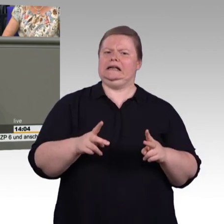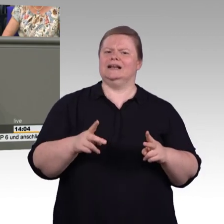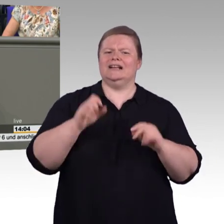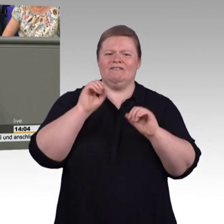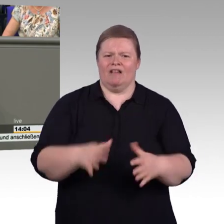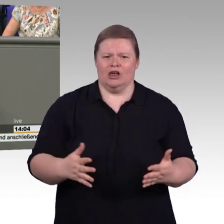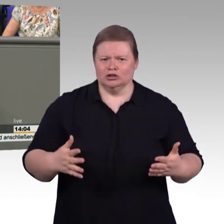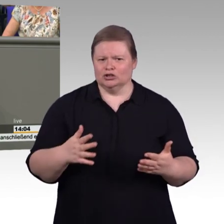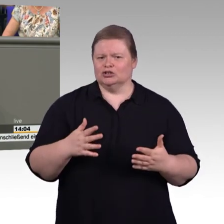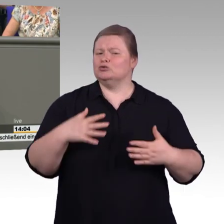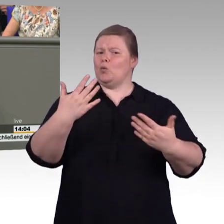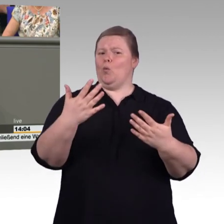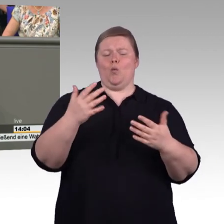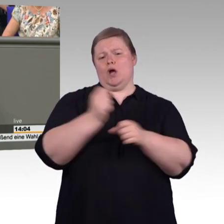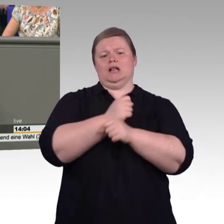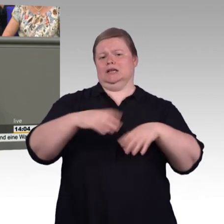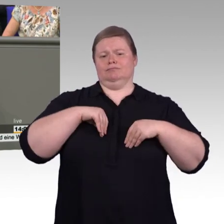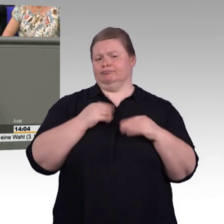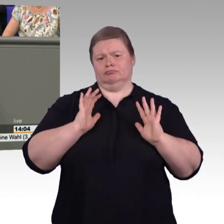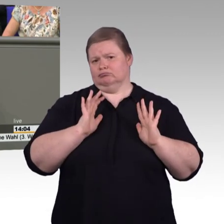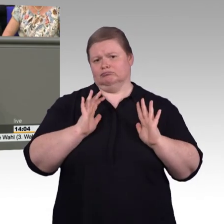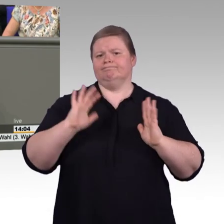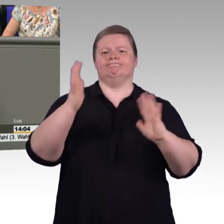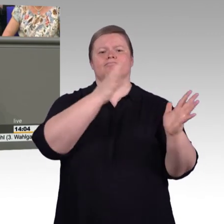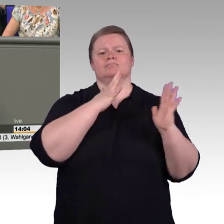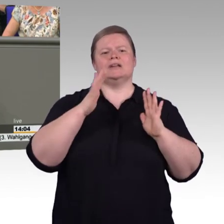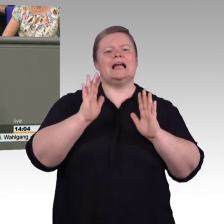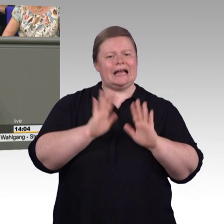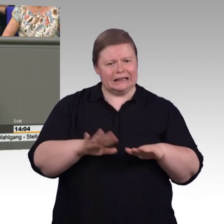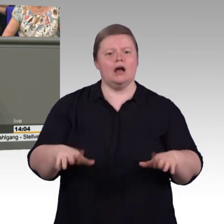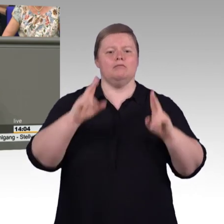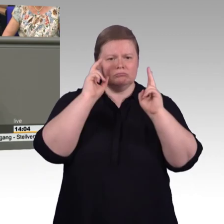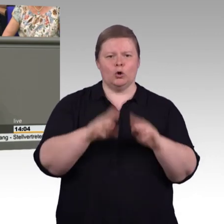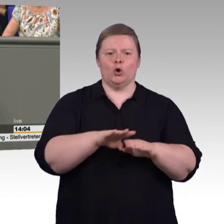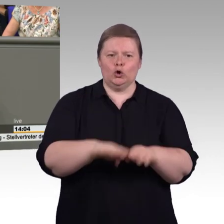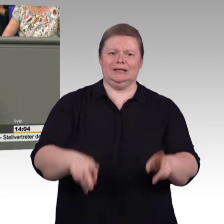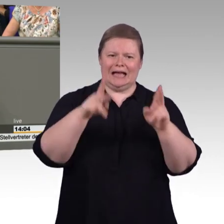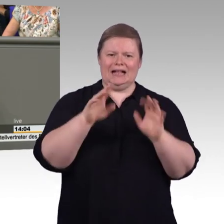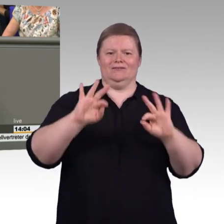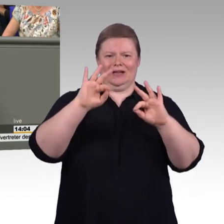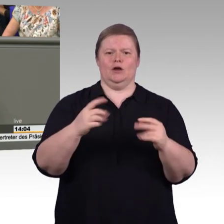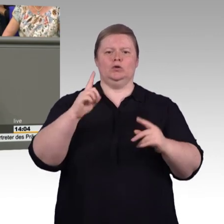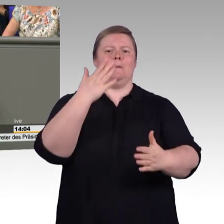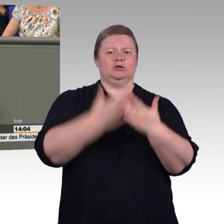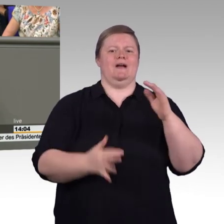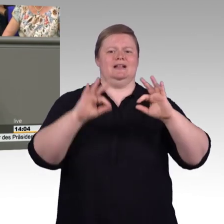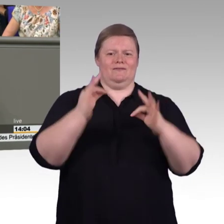absolut geschützt und genießen besondere Rechte, daran sollten wir auch gar keinen Zweifel lassen, meine Damen und Herren.